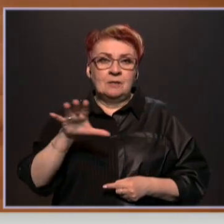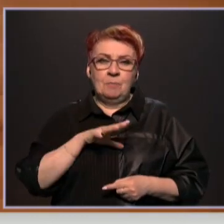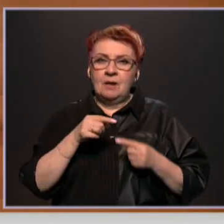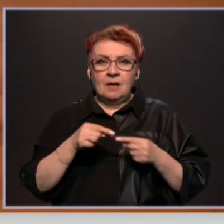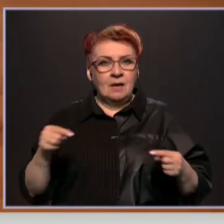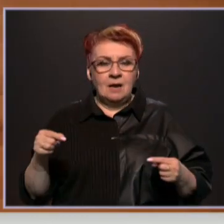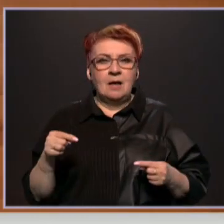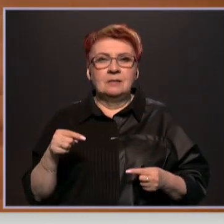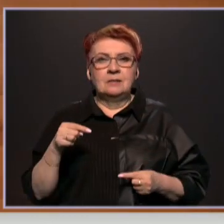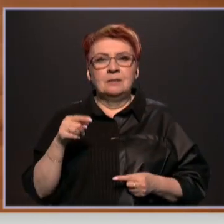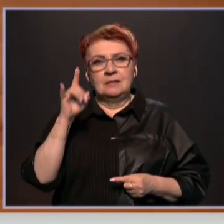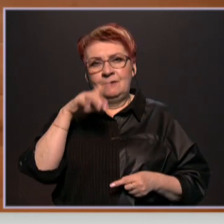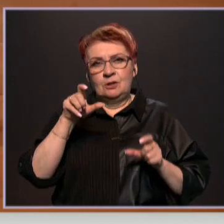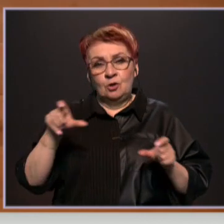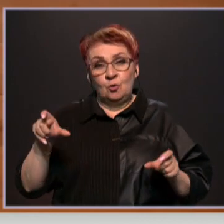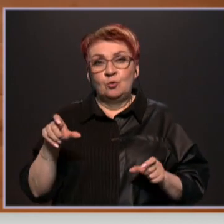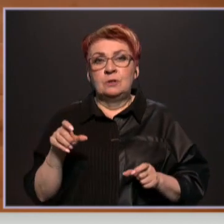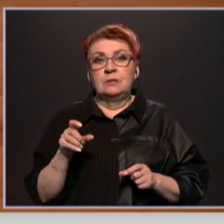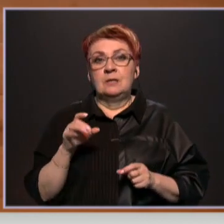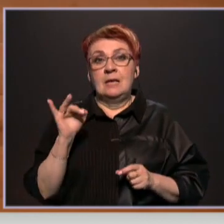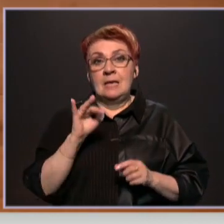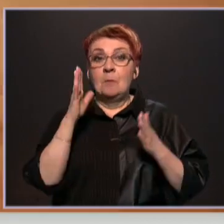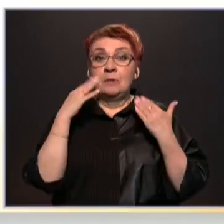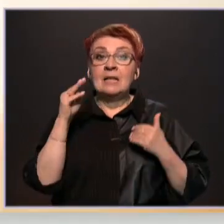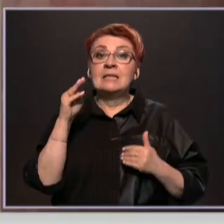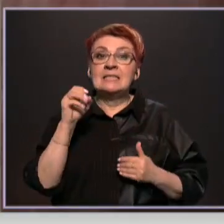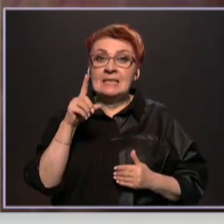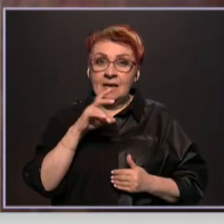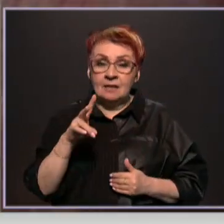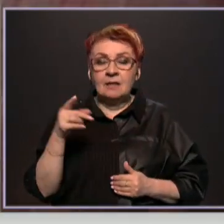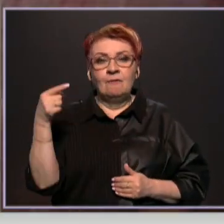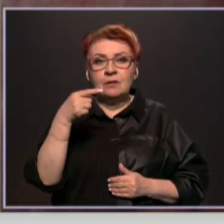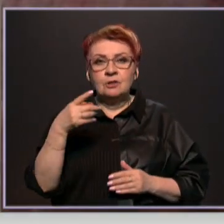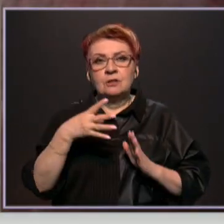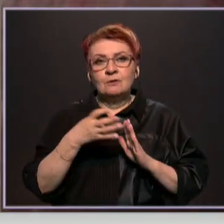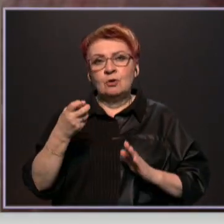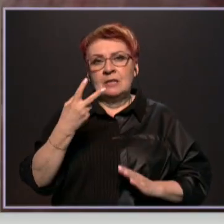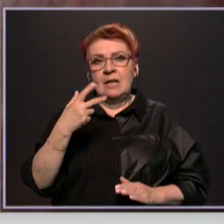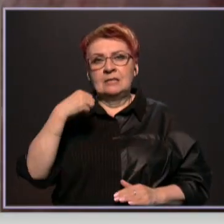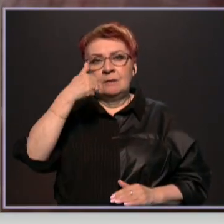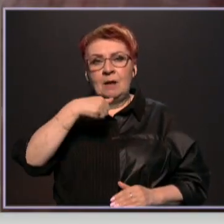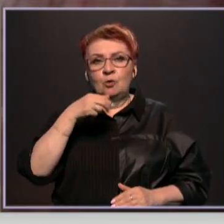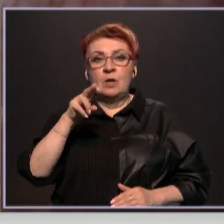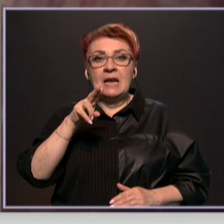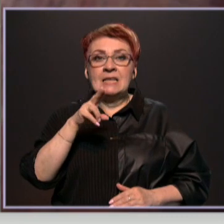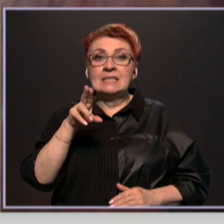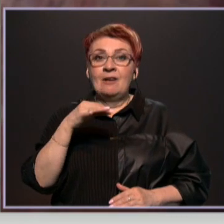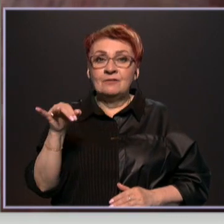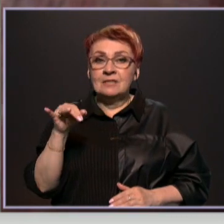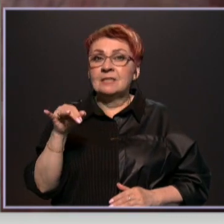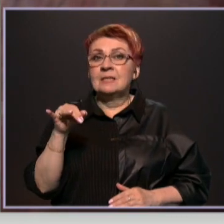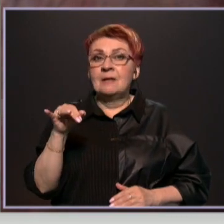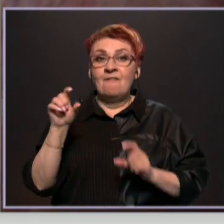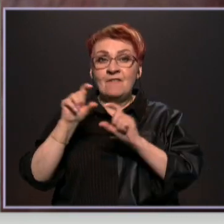именитые люди в том числе будущие патриарх в 1913 году Ярославский епархиальные ведомости писали как